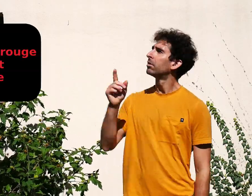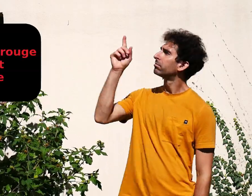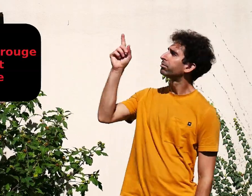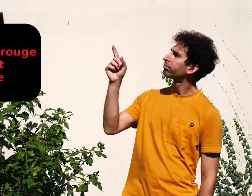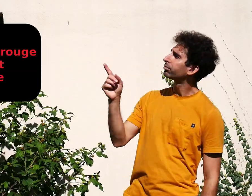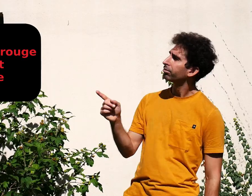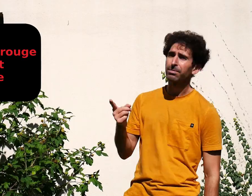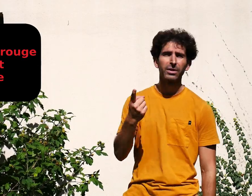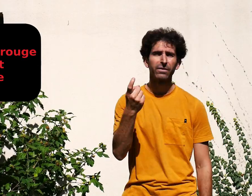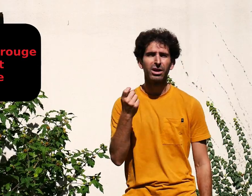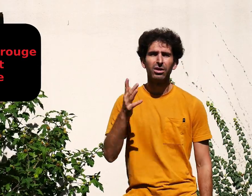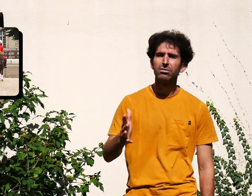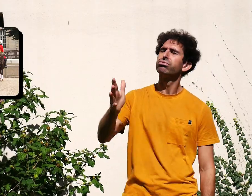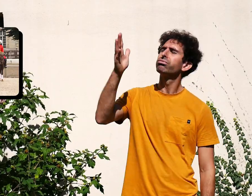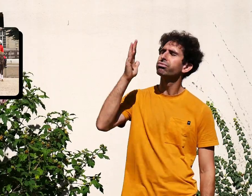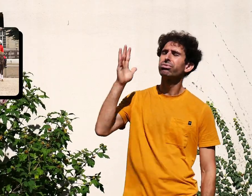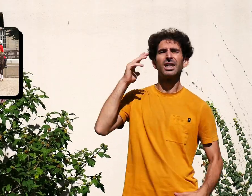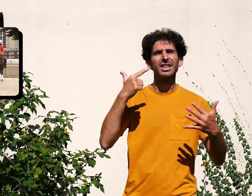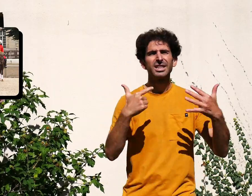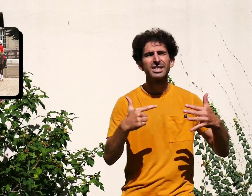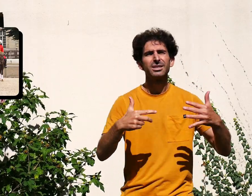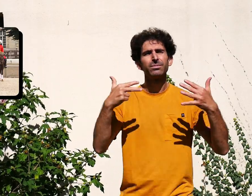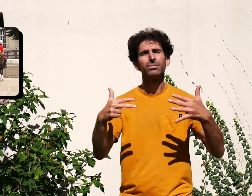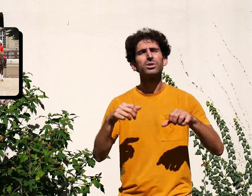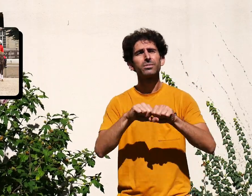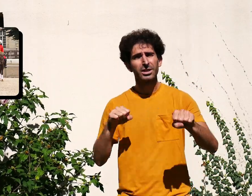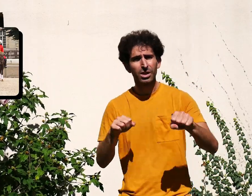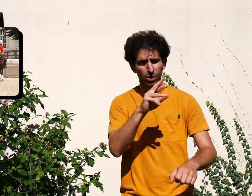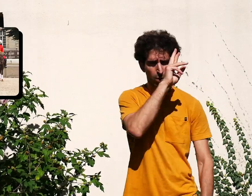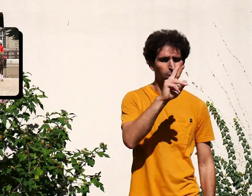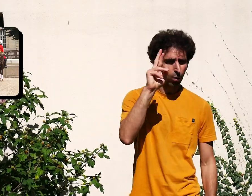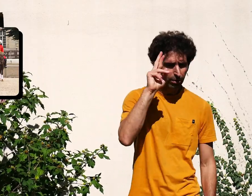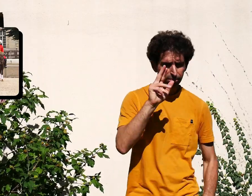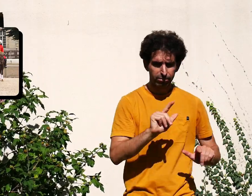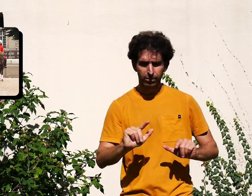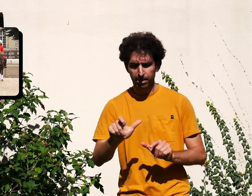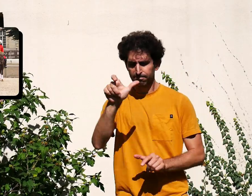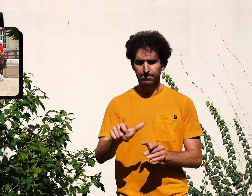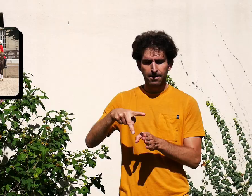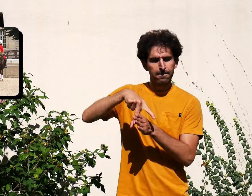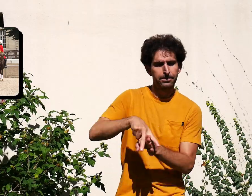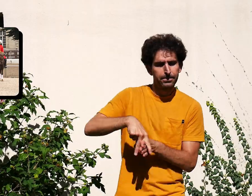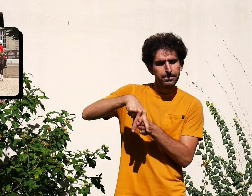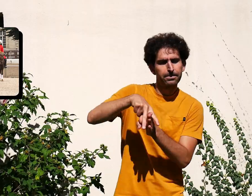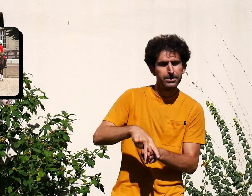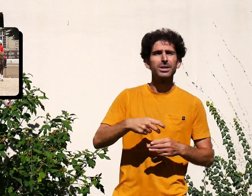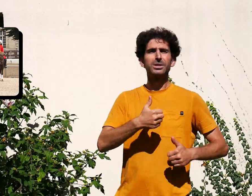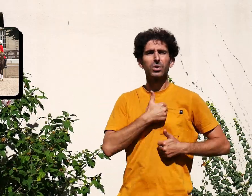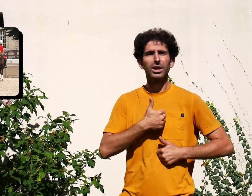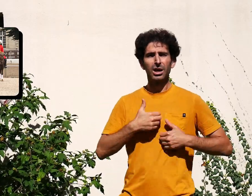Ces surnoms viennent du 17e et 18e siècle où des cavaliers du roi, des soldats,